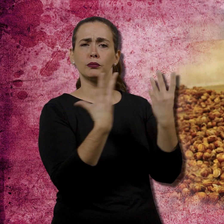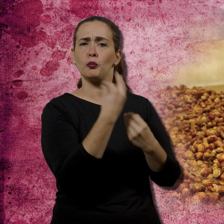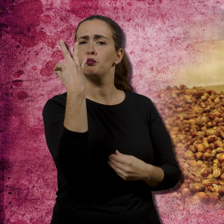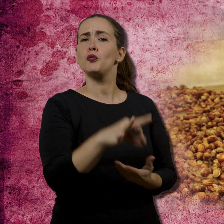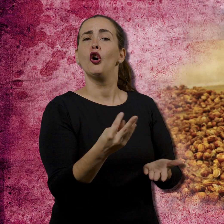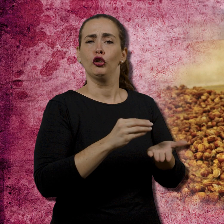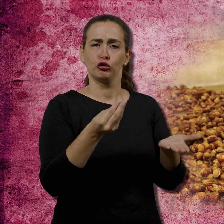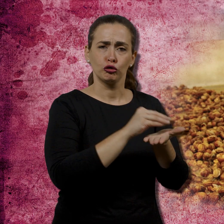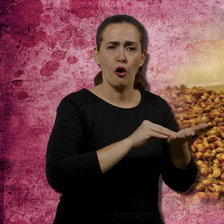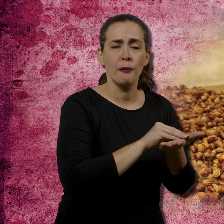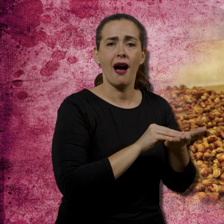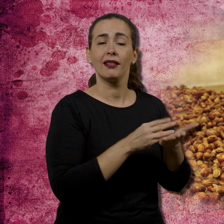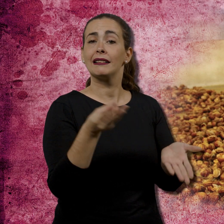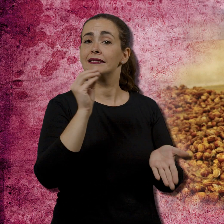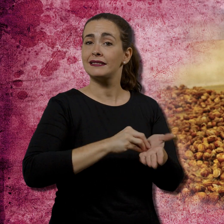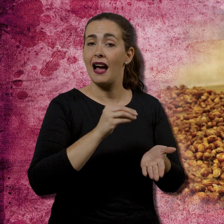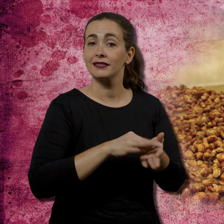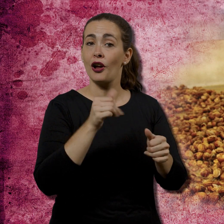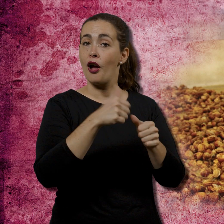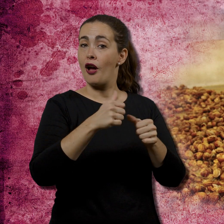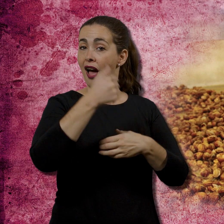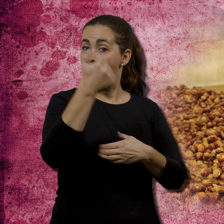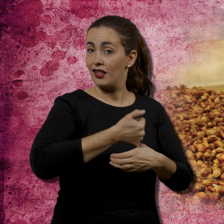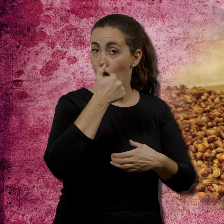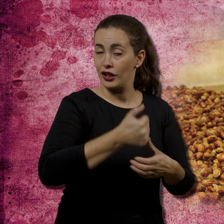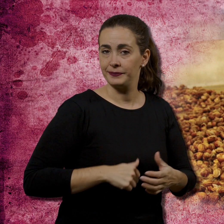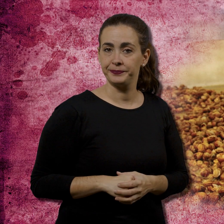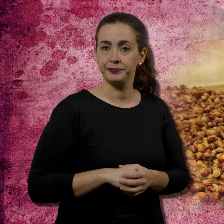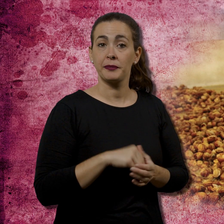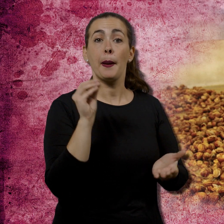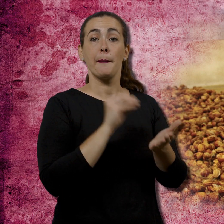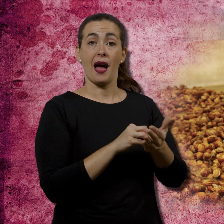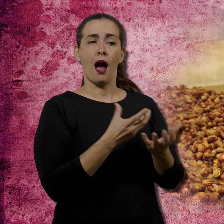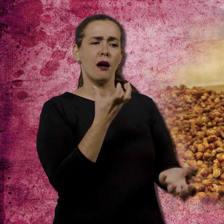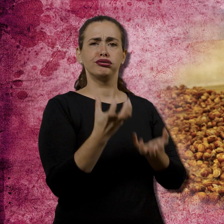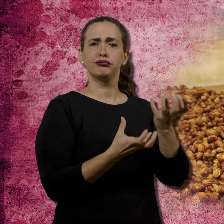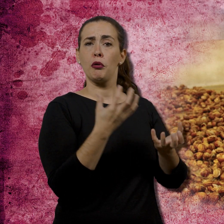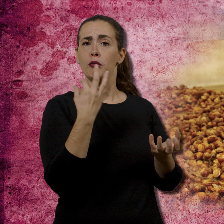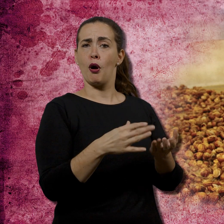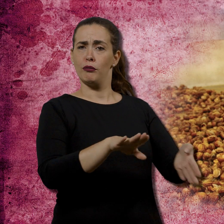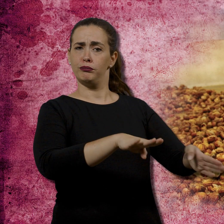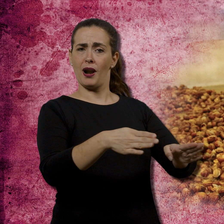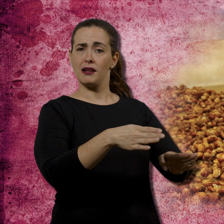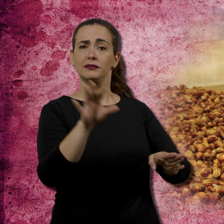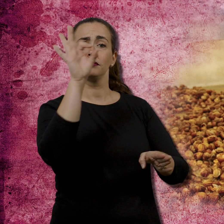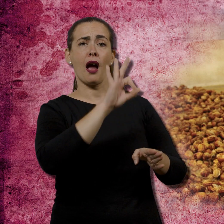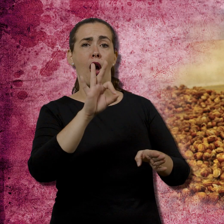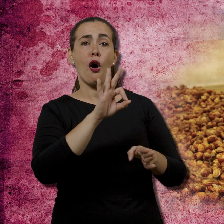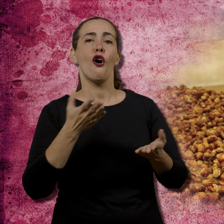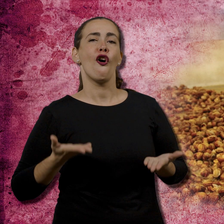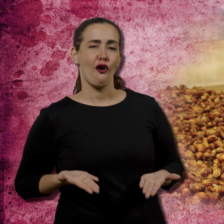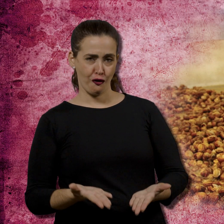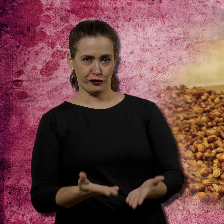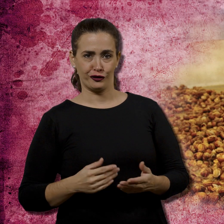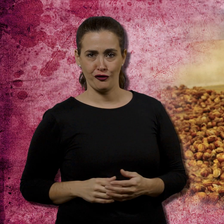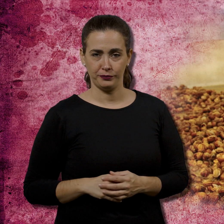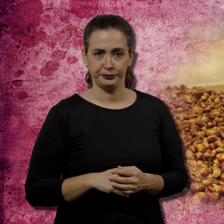La podem fer amb tomàquet, amb salsa o amb allioli i els podem cuinar a la brasa o al forn.